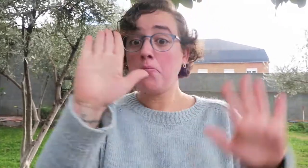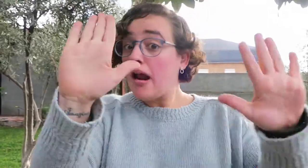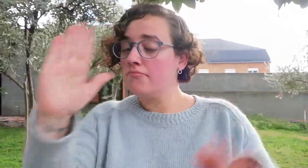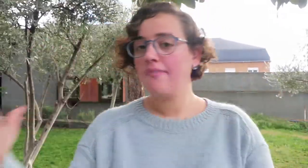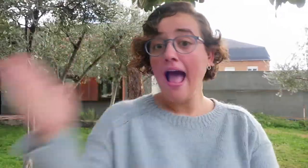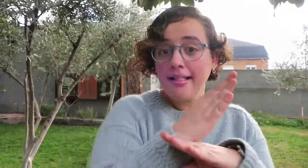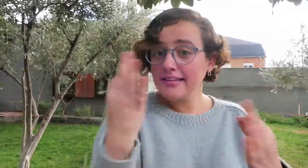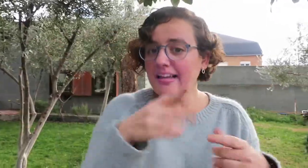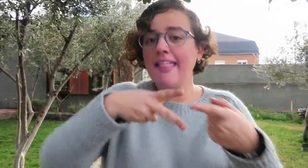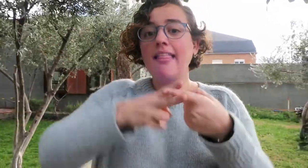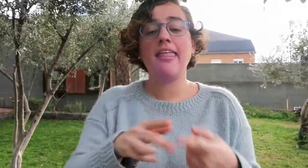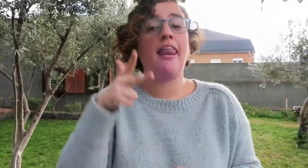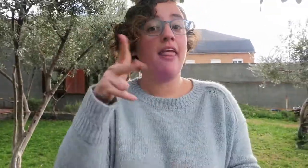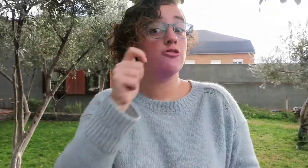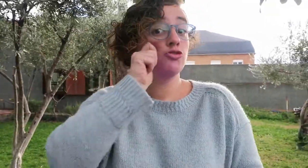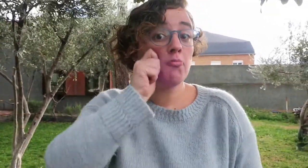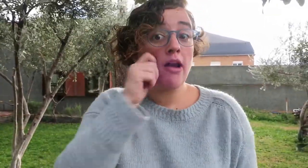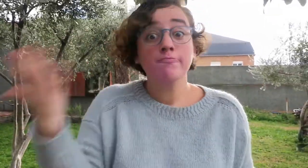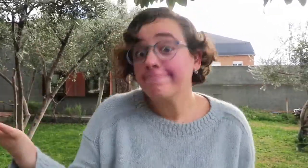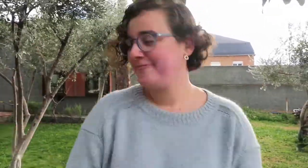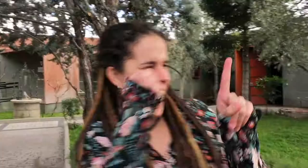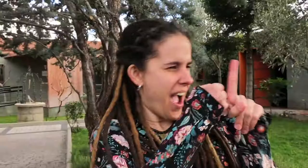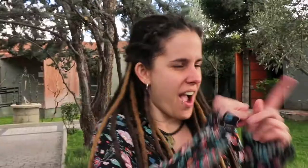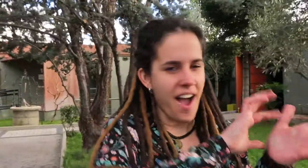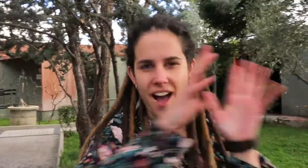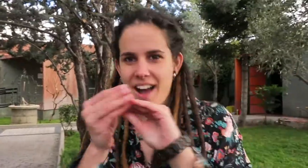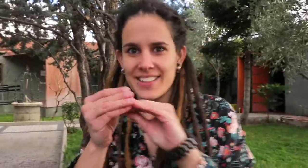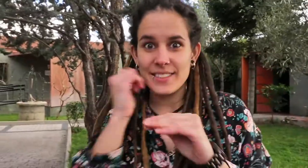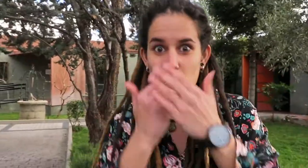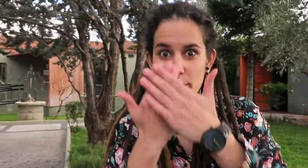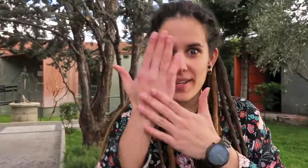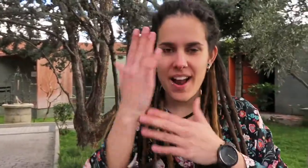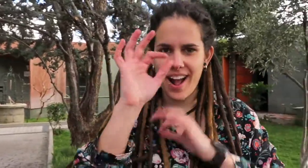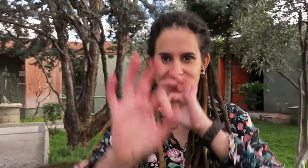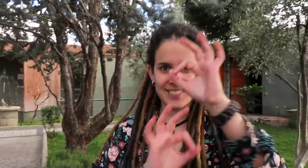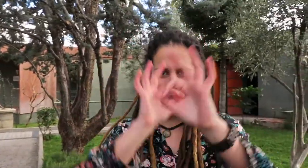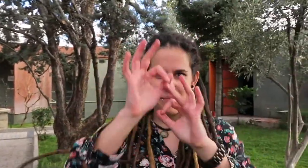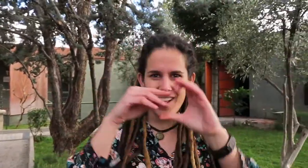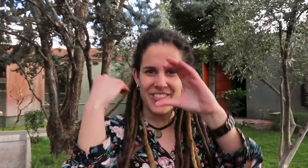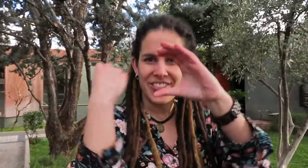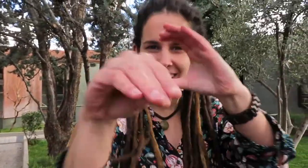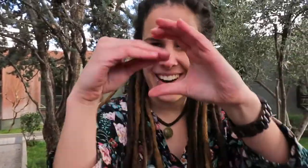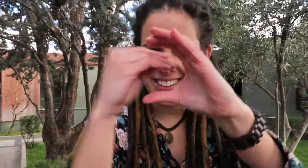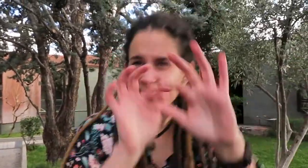PERO, antes se organizará un taller de Derechos Humanos... Después de reivindicar, el sábado por la mañana será la Asamblea de la CJS-CNSE.